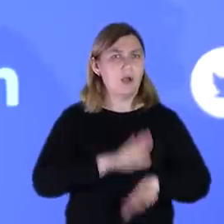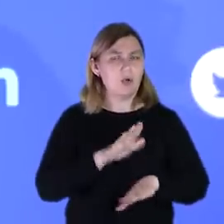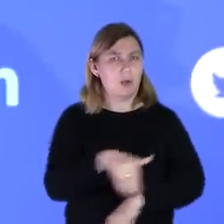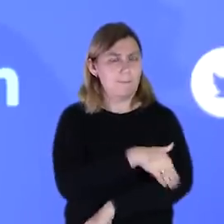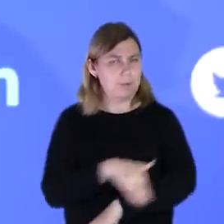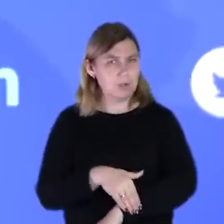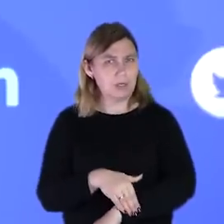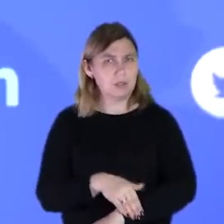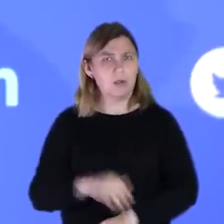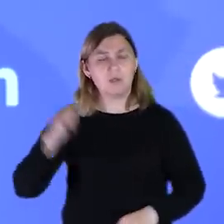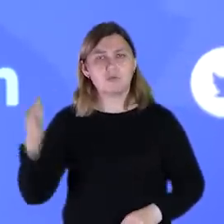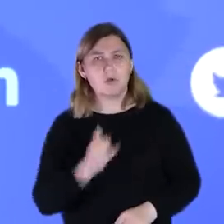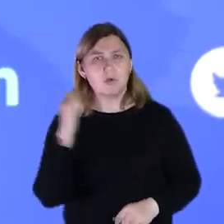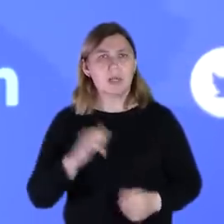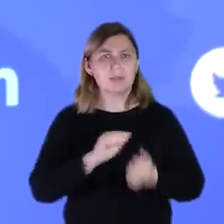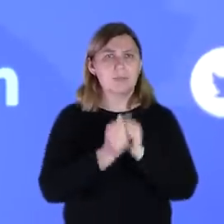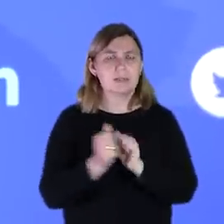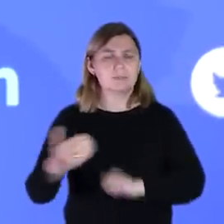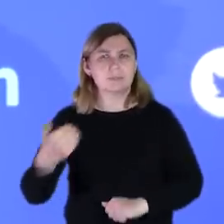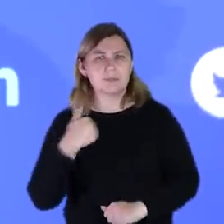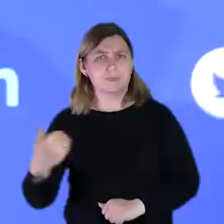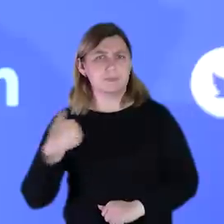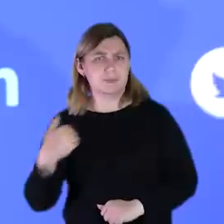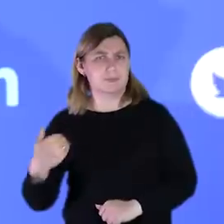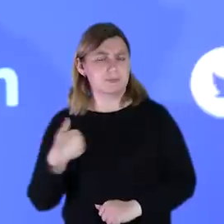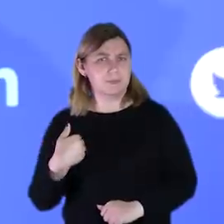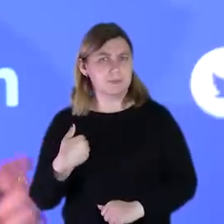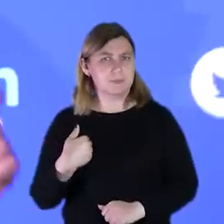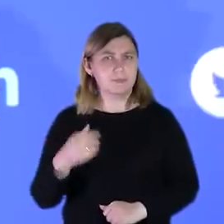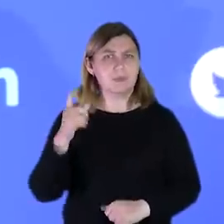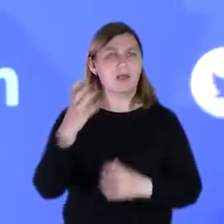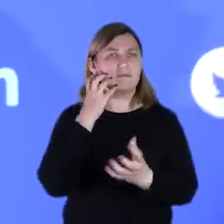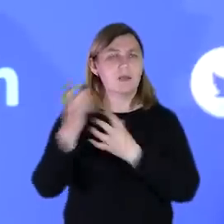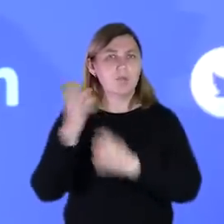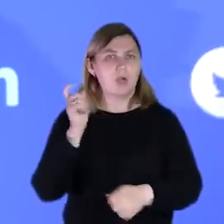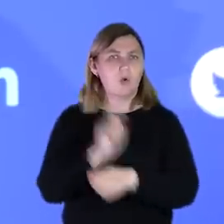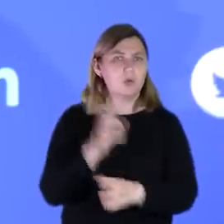Pogranicza ciągle te zmiany odbywały. Wywiad i kontrwywiad zachodziły się w okresie